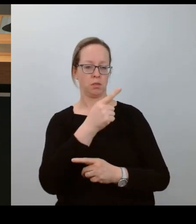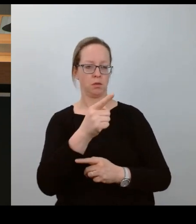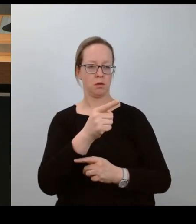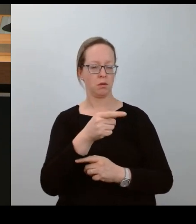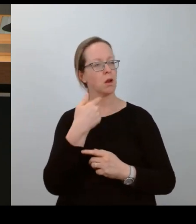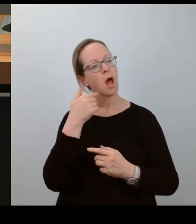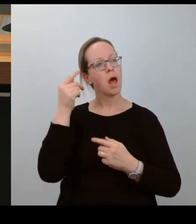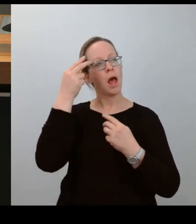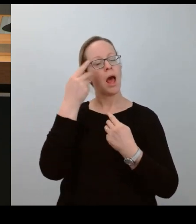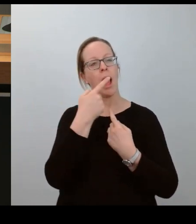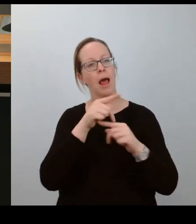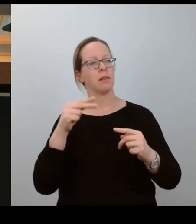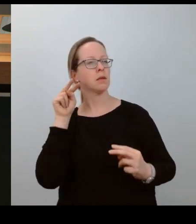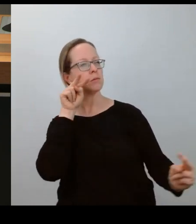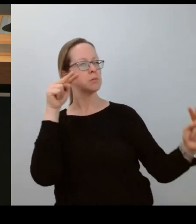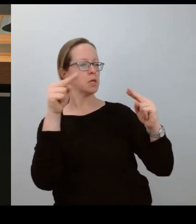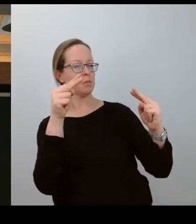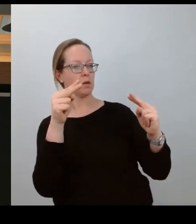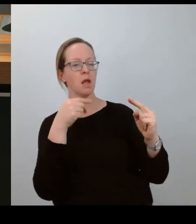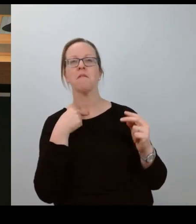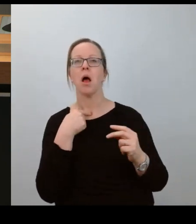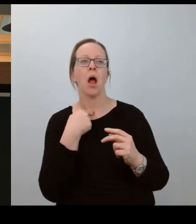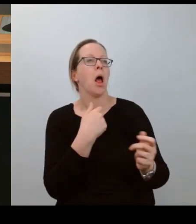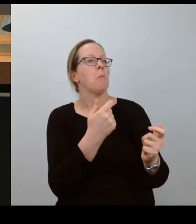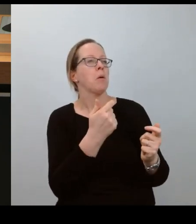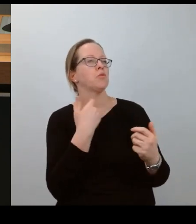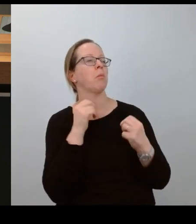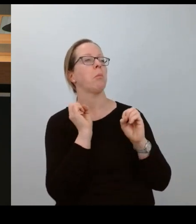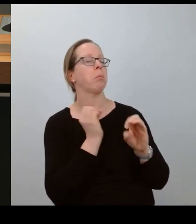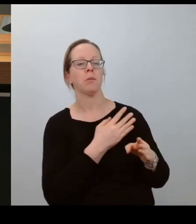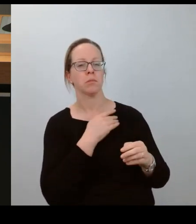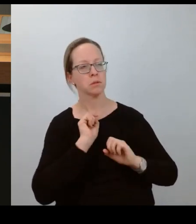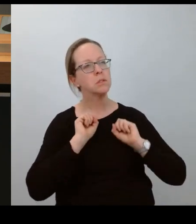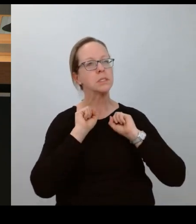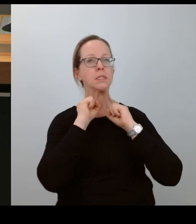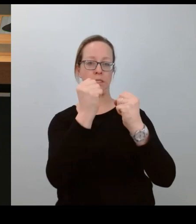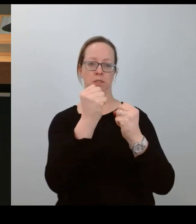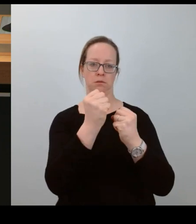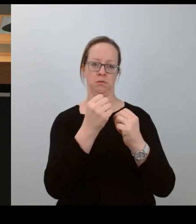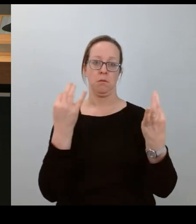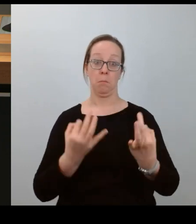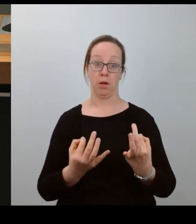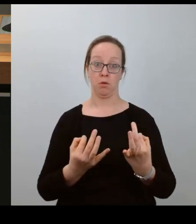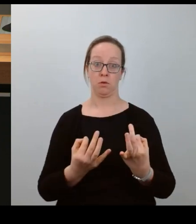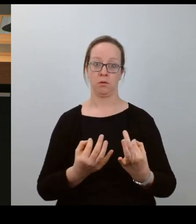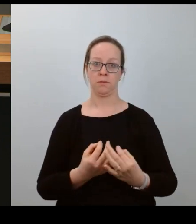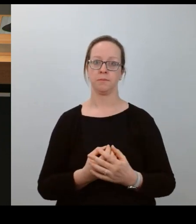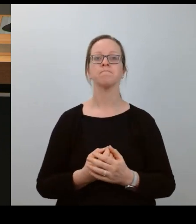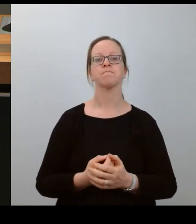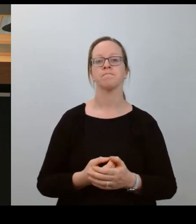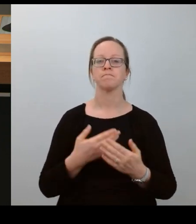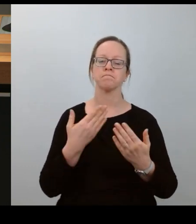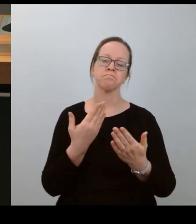was funktioniert. Und warum sind Kleingärten wichtig für unsere Stadt? Sie sind aus Sicht der SPD-Fraktion aus